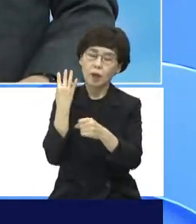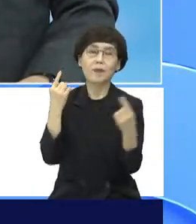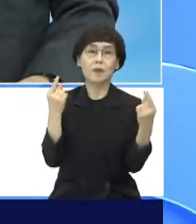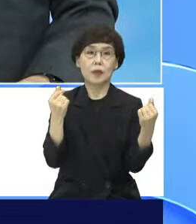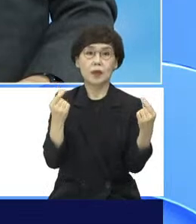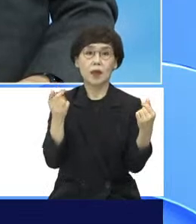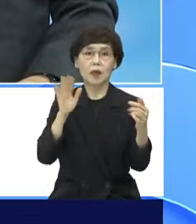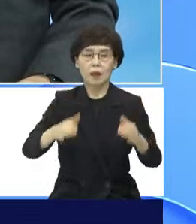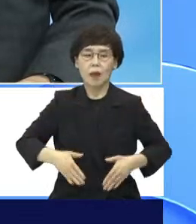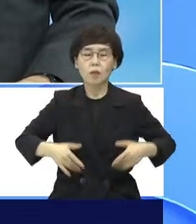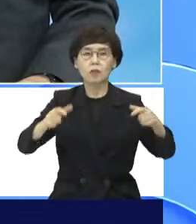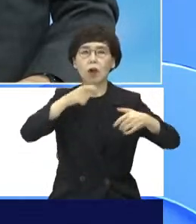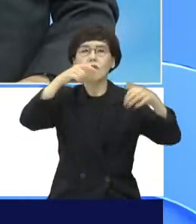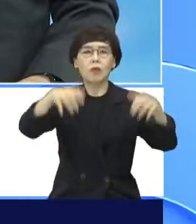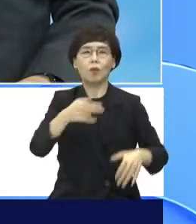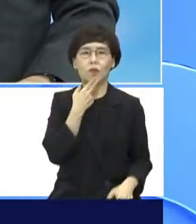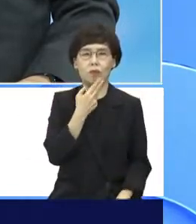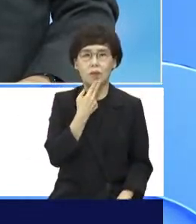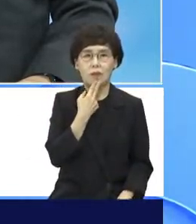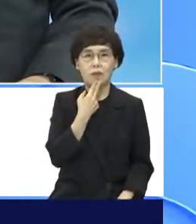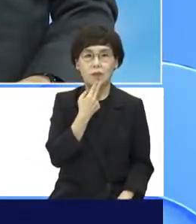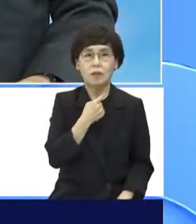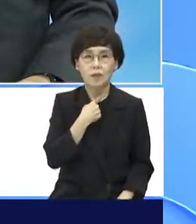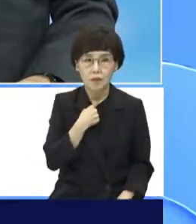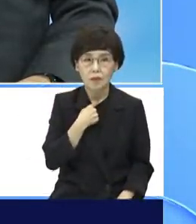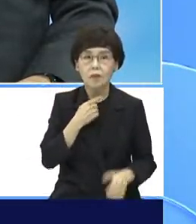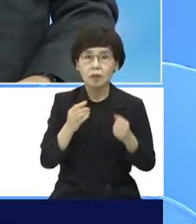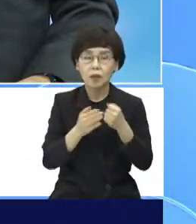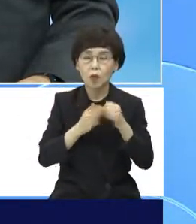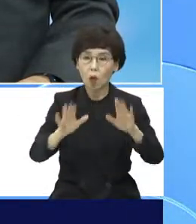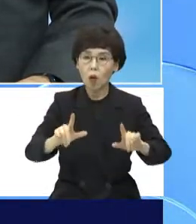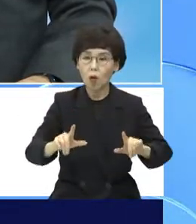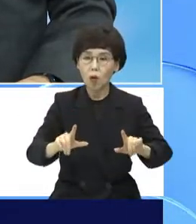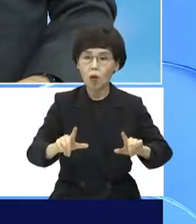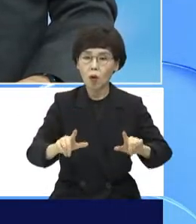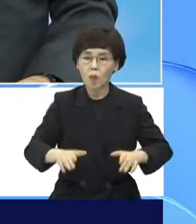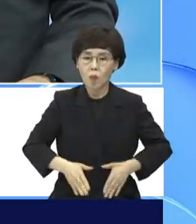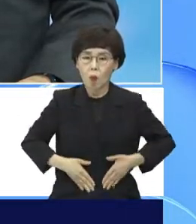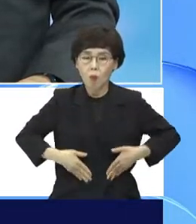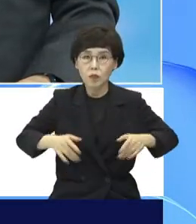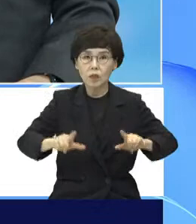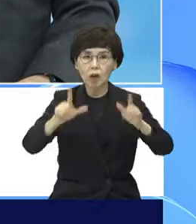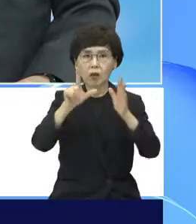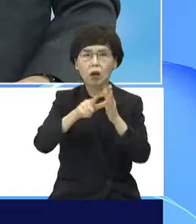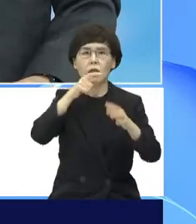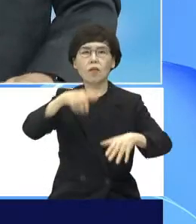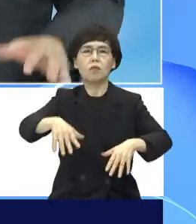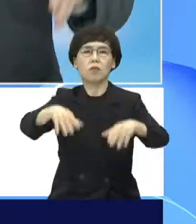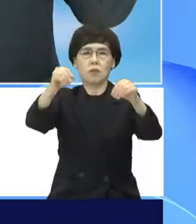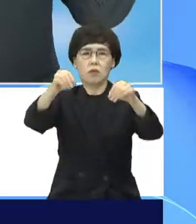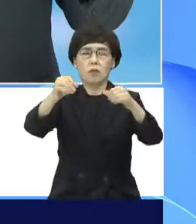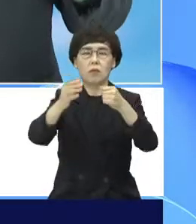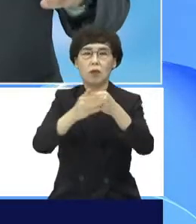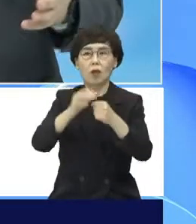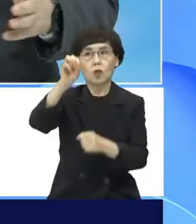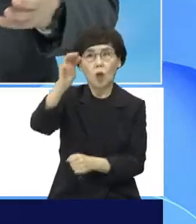안 왔어요. 그래서 올봄에 계속 가물었잖아요. (앵커) 가물었죠.